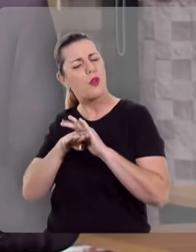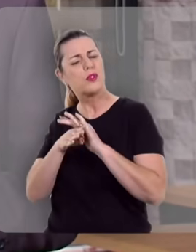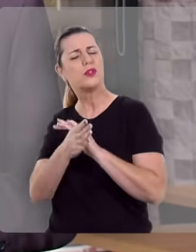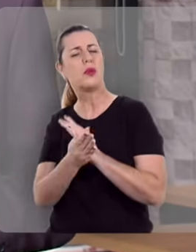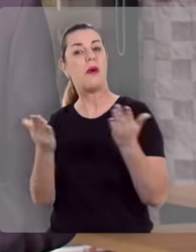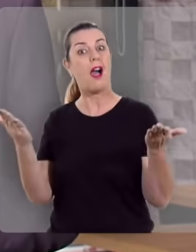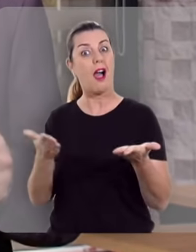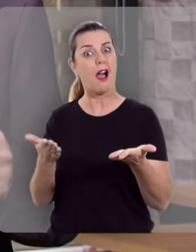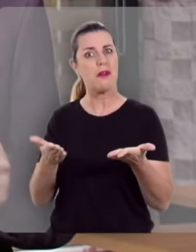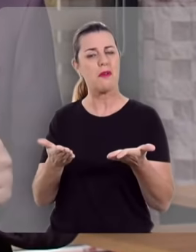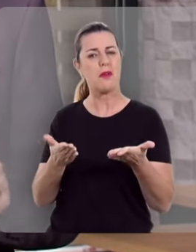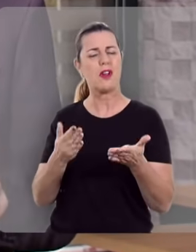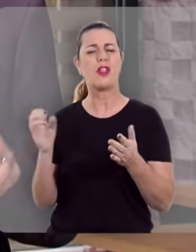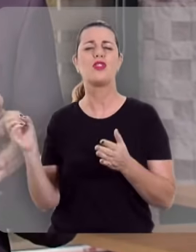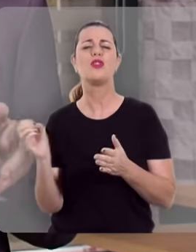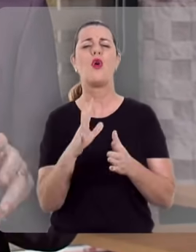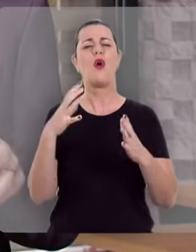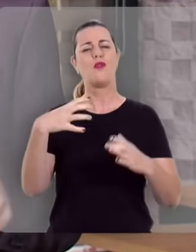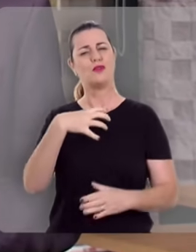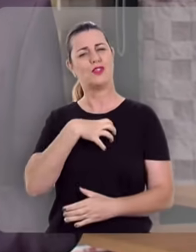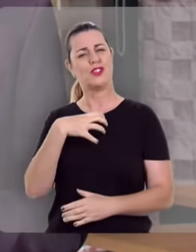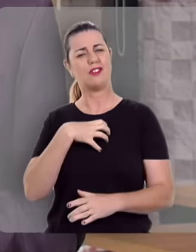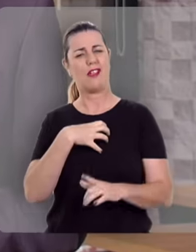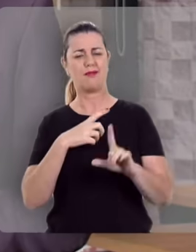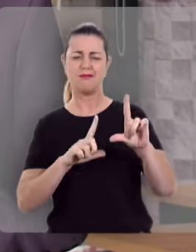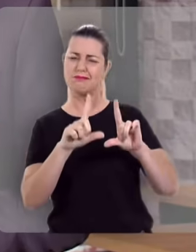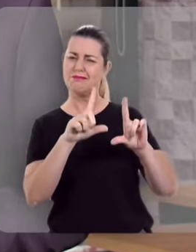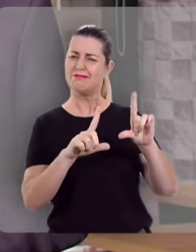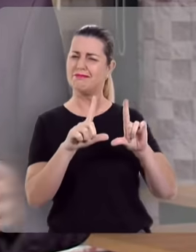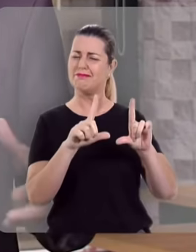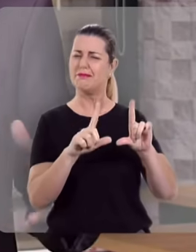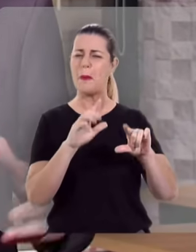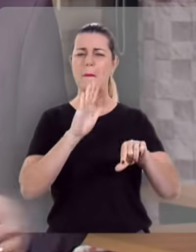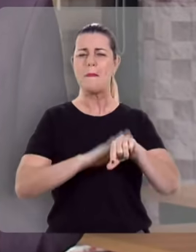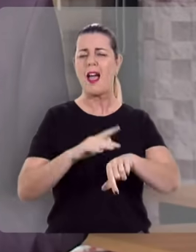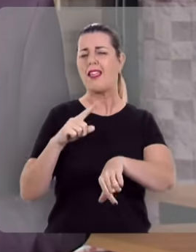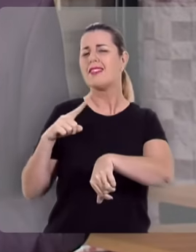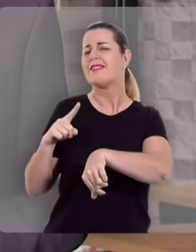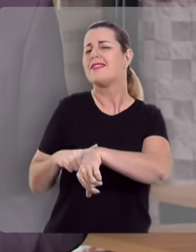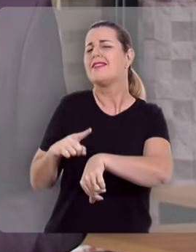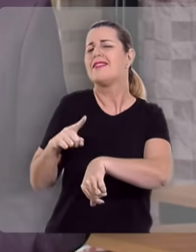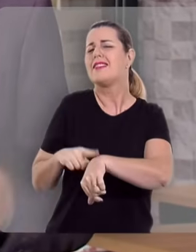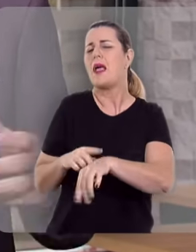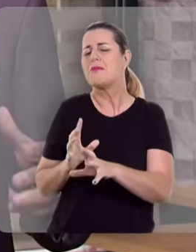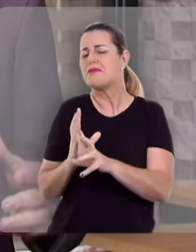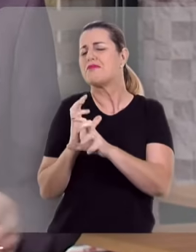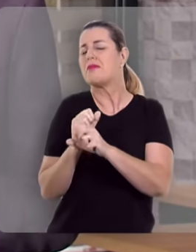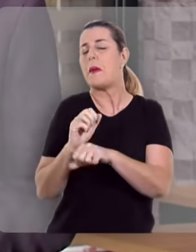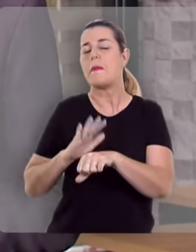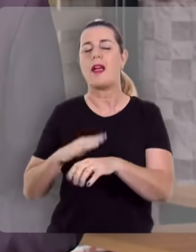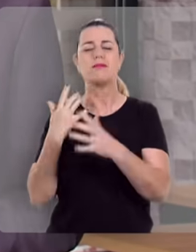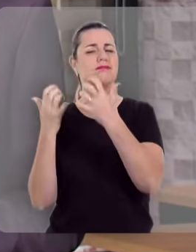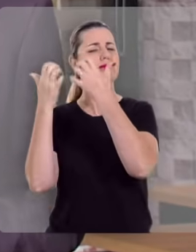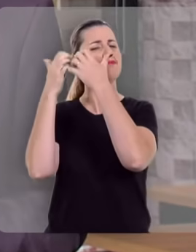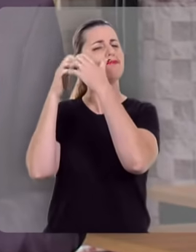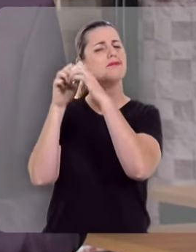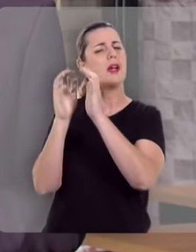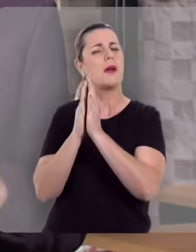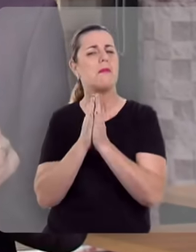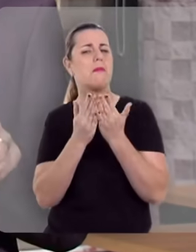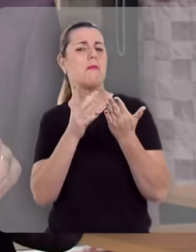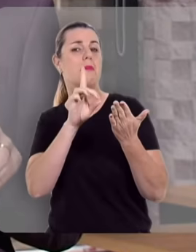se acostumar a partir de agora em um novo formato com mais tempo para nossa reflexão bíblica com o